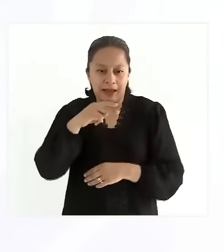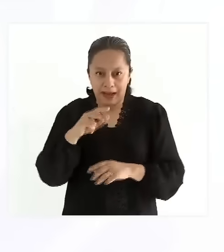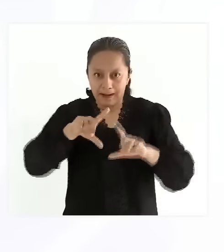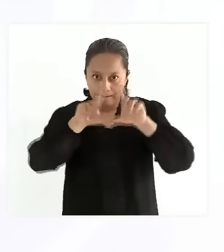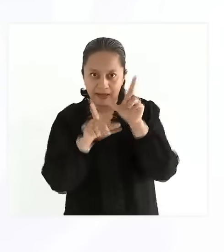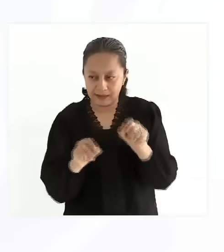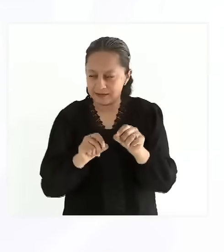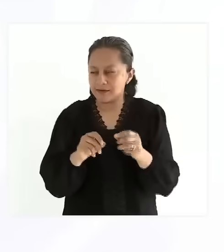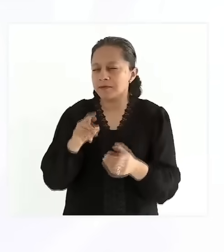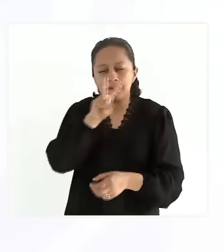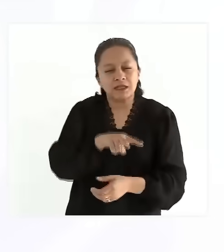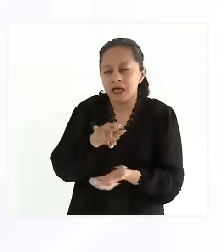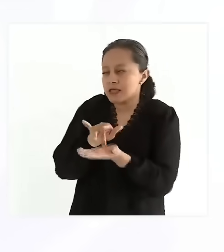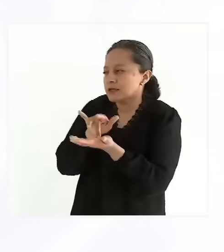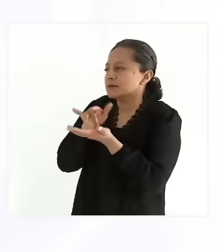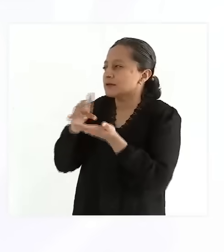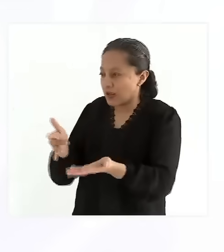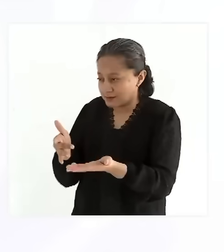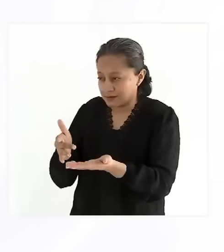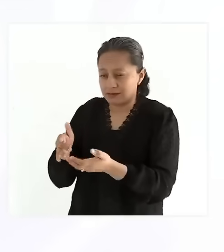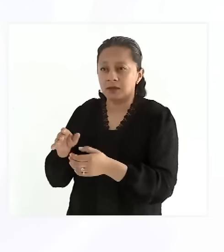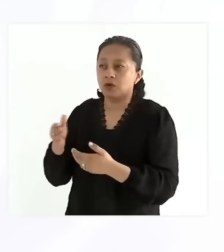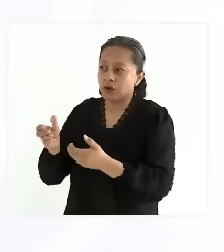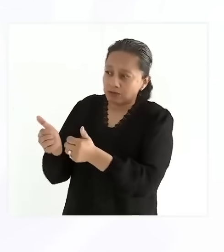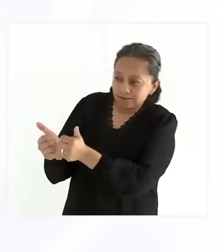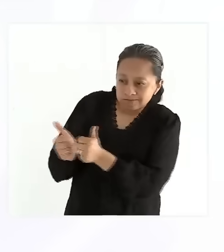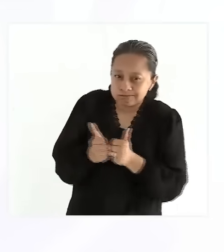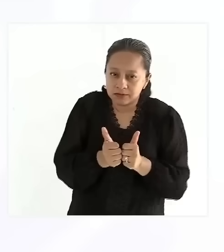con nosotros, presidenta, por confiarnos esta gran misión que nos mantiene con un permanente